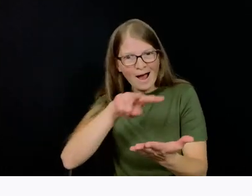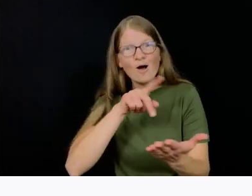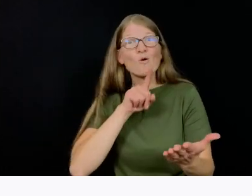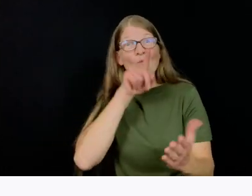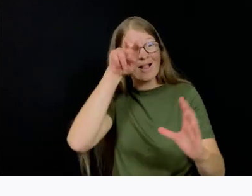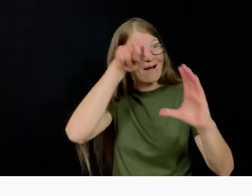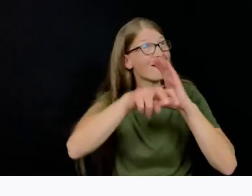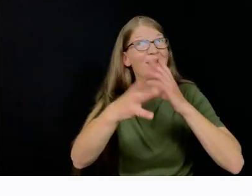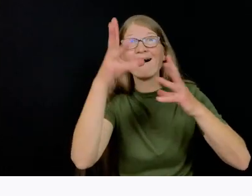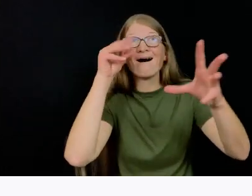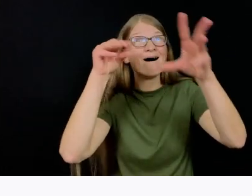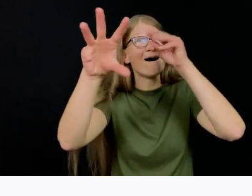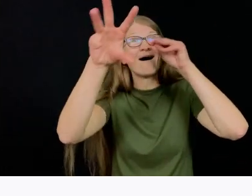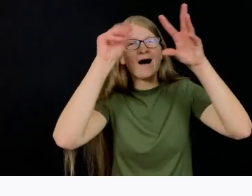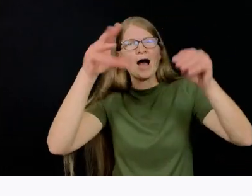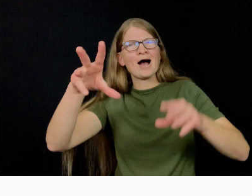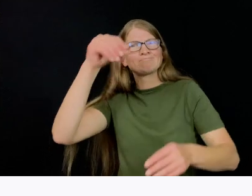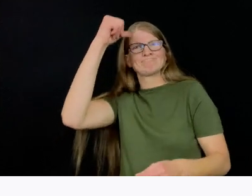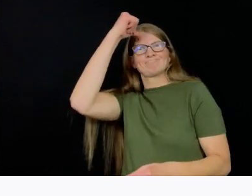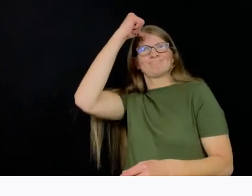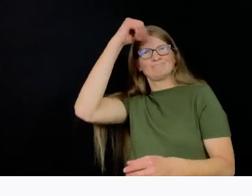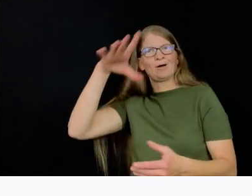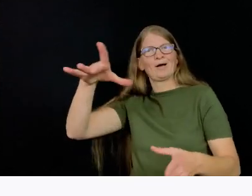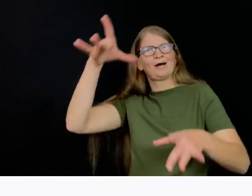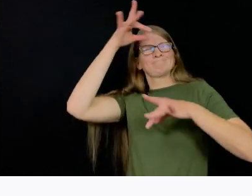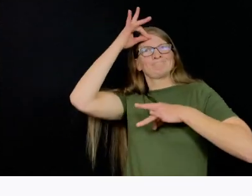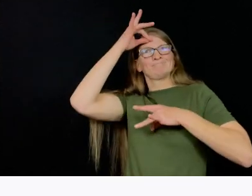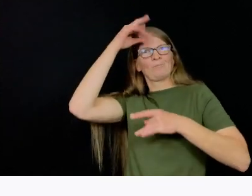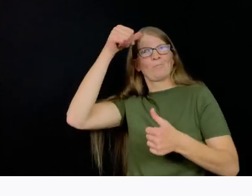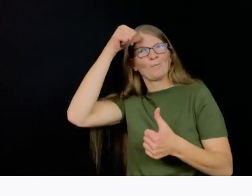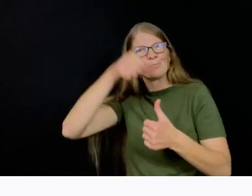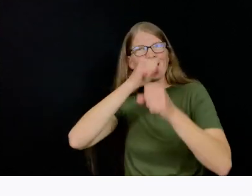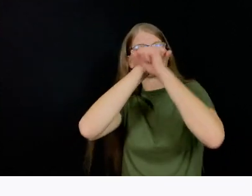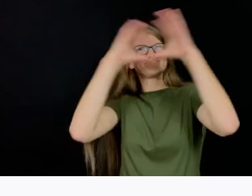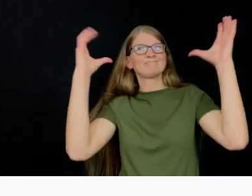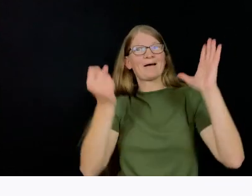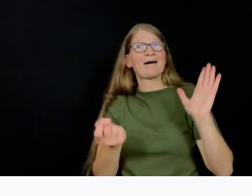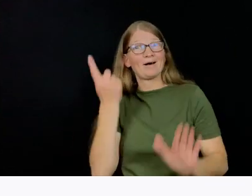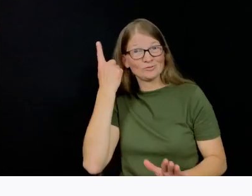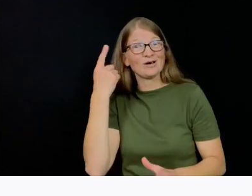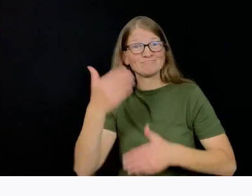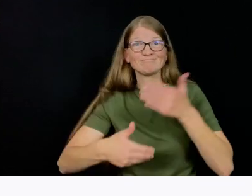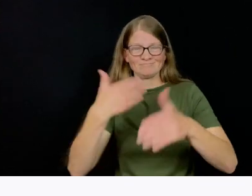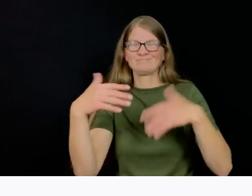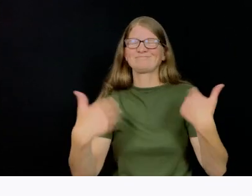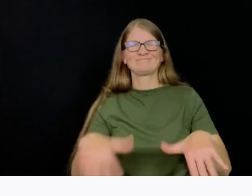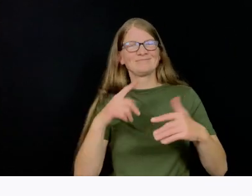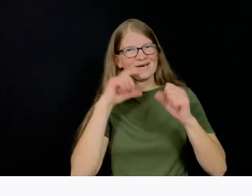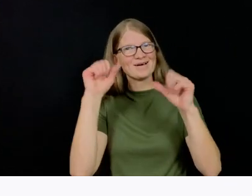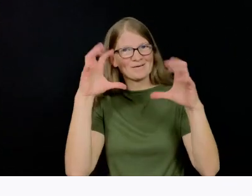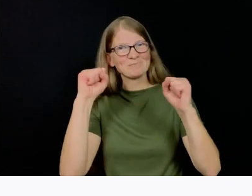يا إلهي هناك الكثير من الطرق إنه أمر مثير للغاية [شكرًا لجميع المعلمين] [الذين ساعدوا على طول الطريق]